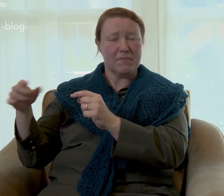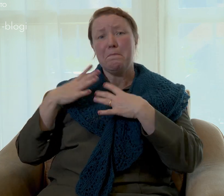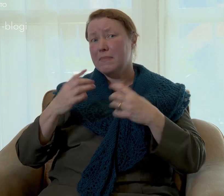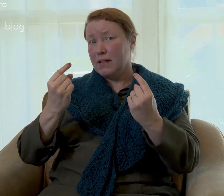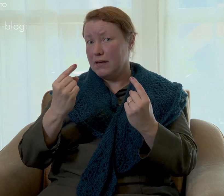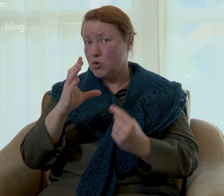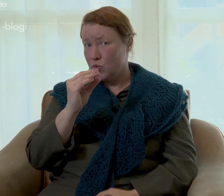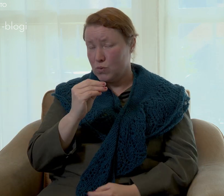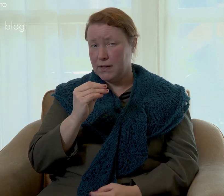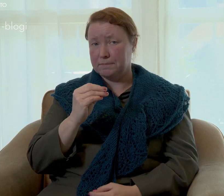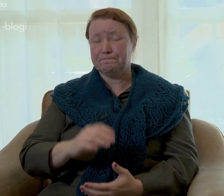Hyvin mielenkiintoista asiaa kaikkiaan.